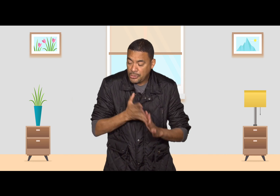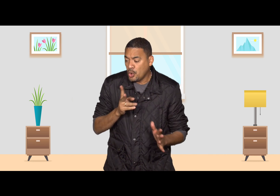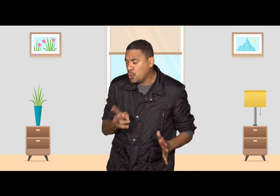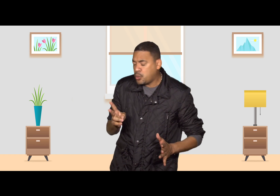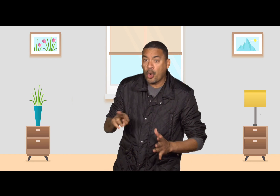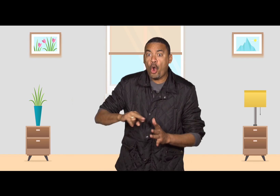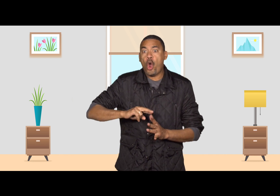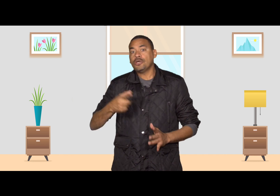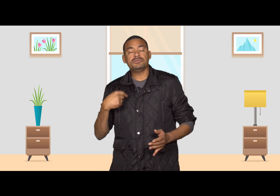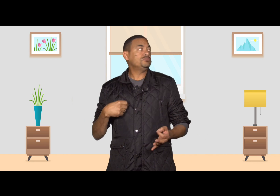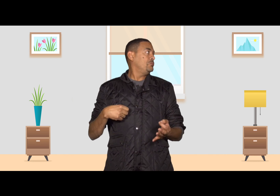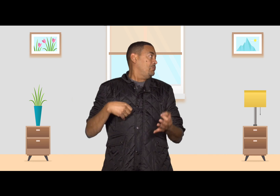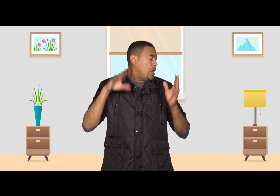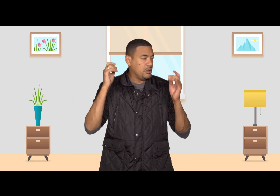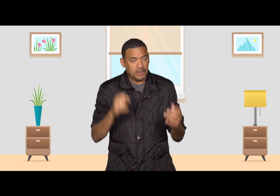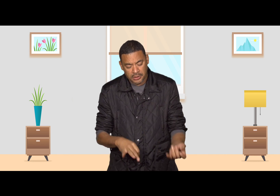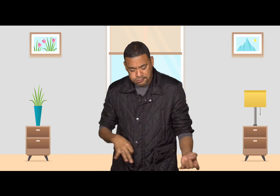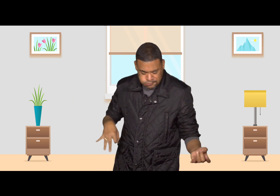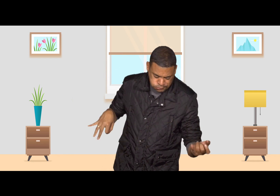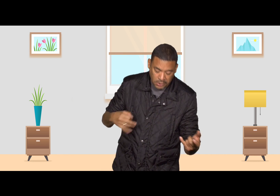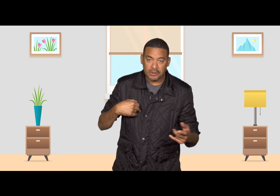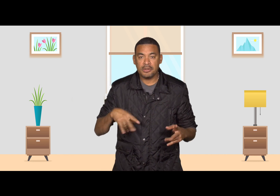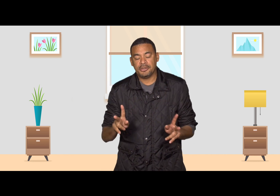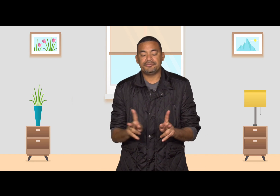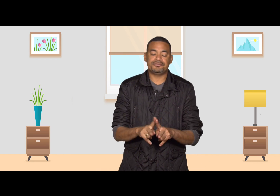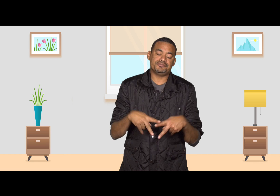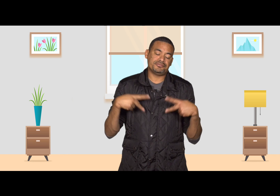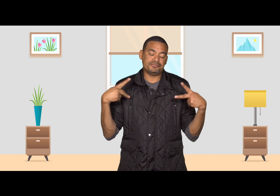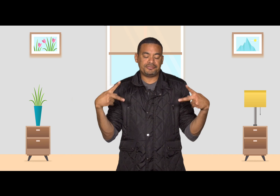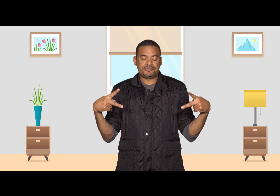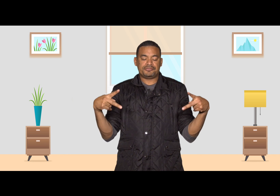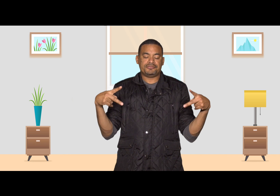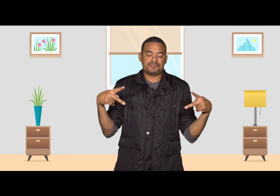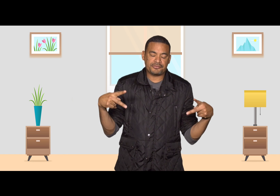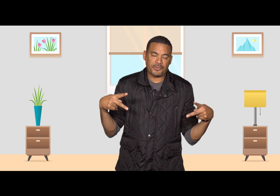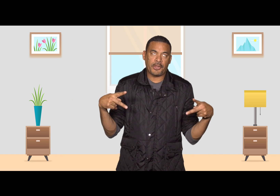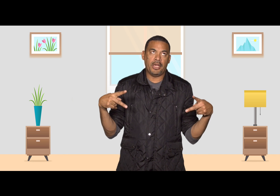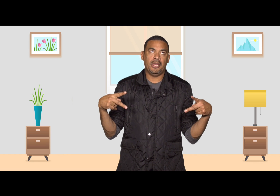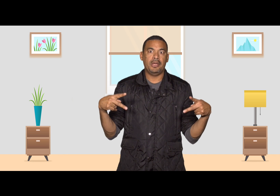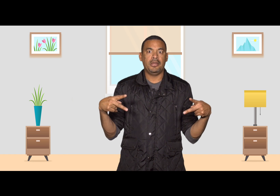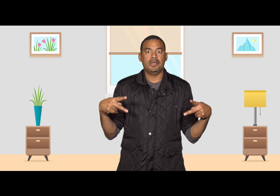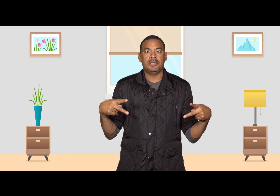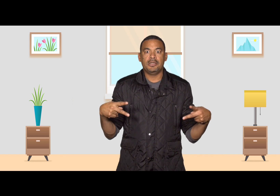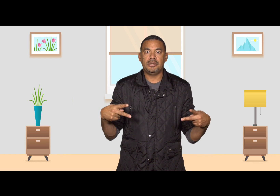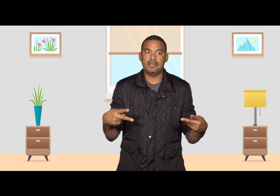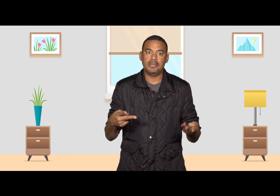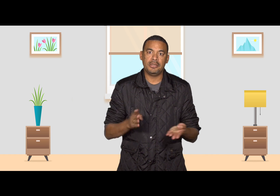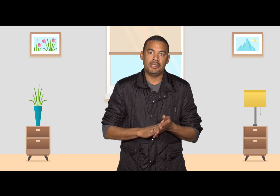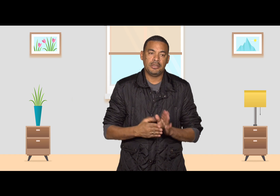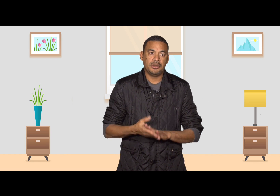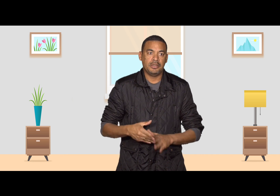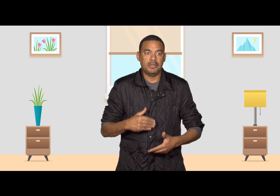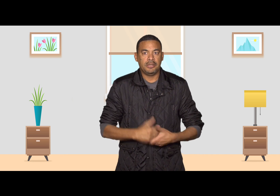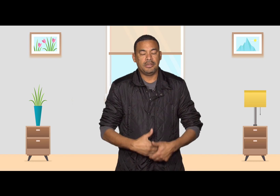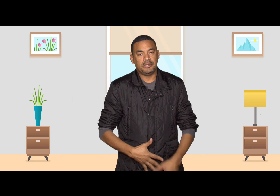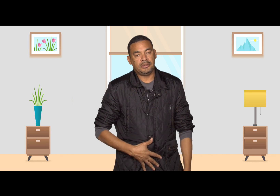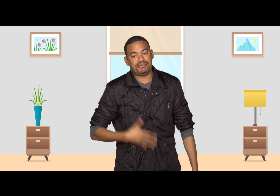El niño se fue a otro lugar, alejado de su padre y continuó tocando. El padre se disponía nuevamente a leer el periódico, pero alcanzaba a escuchar el sonido del violín.